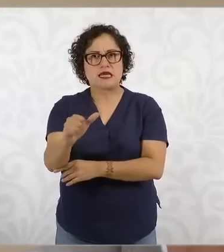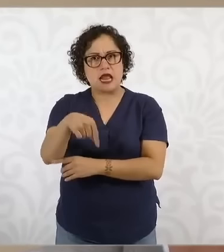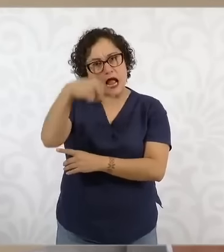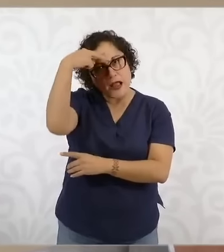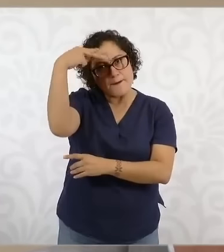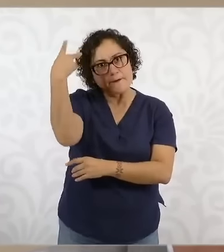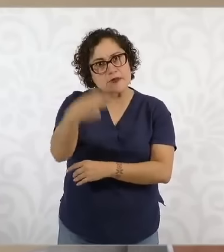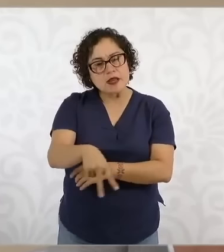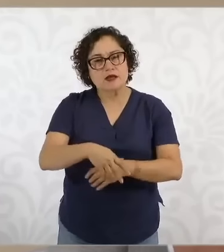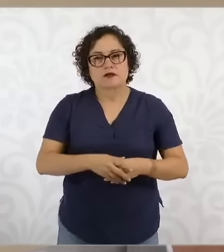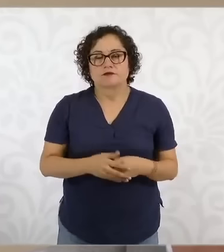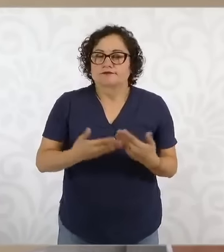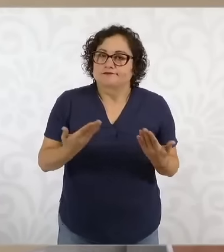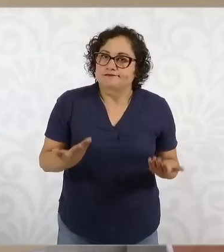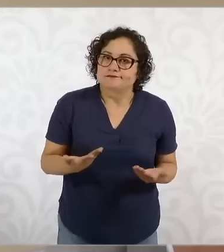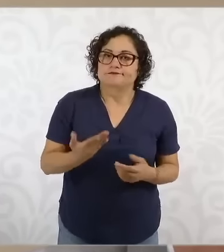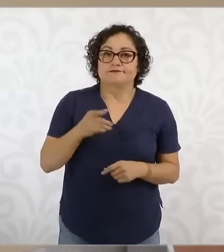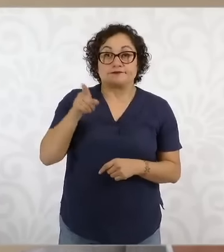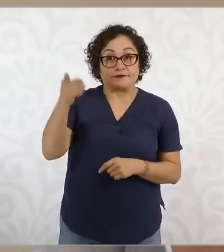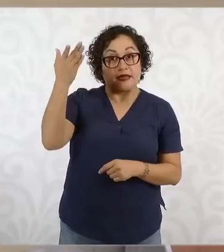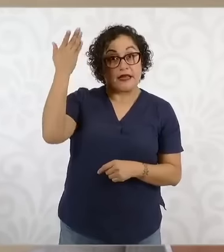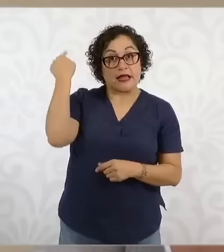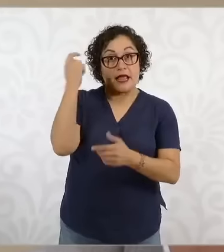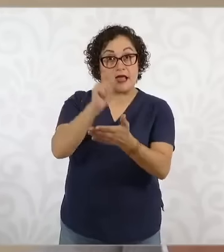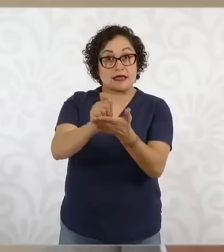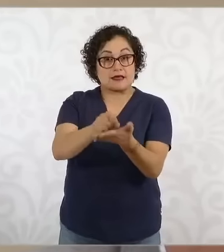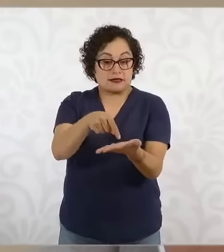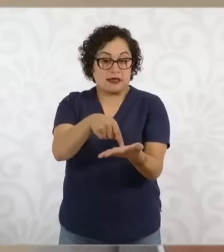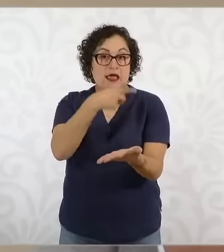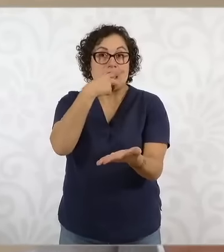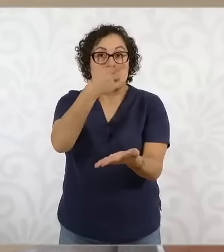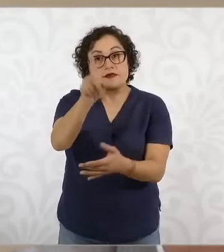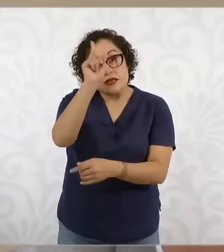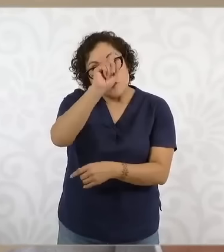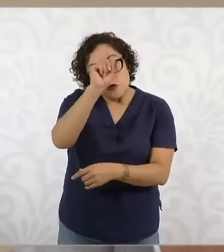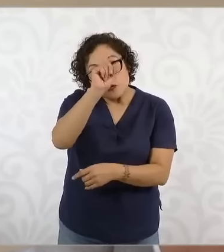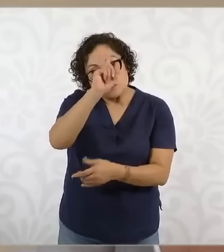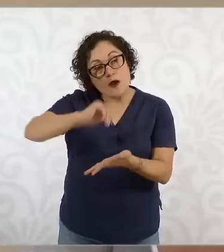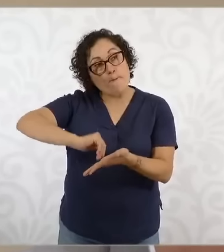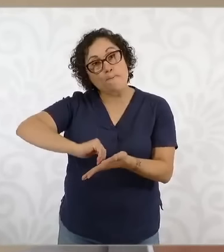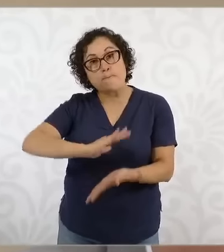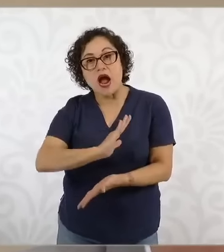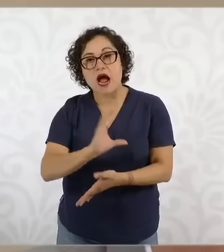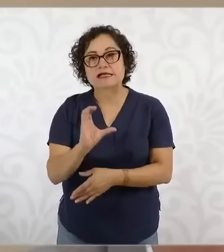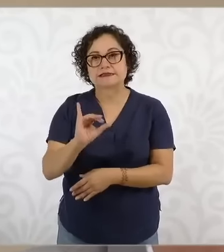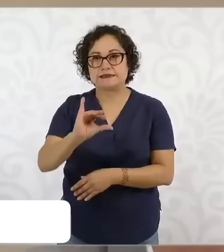y bueno, pues él sugirió que habría que expulsar a estas personas, agentes de la CIA de México, por